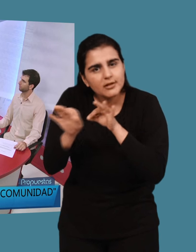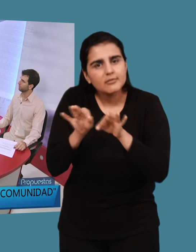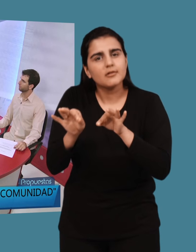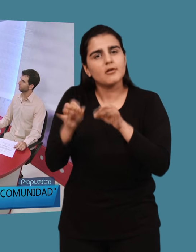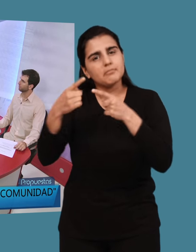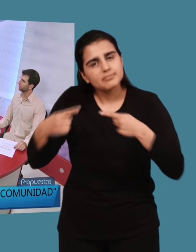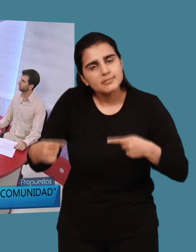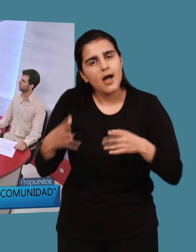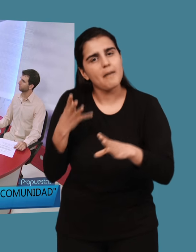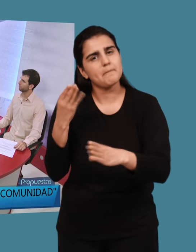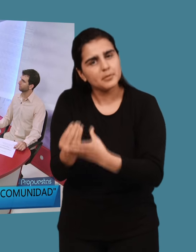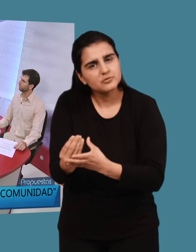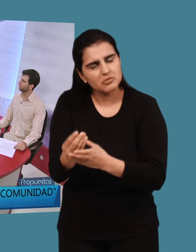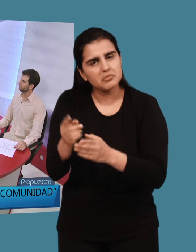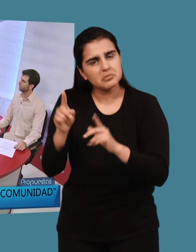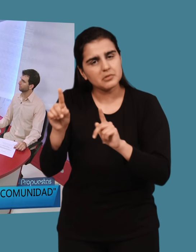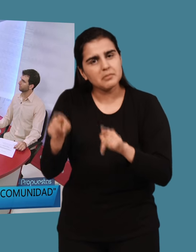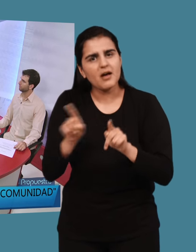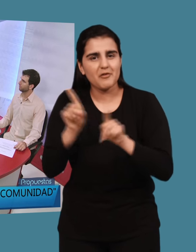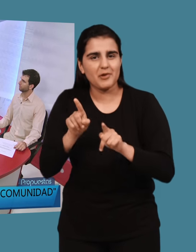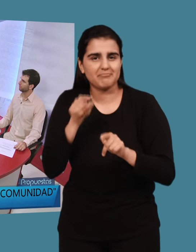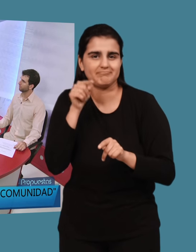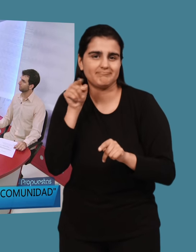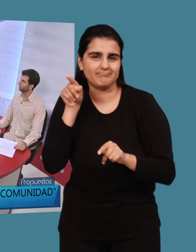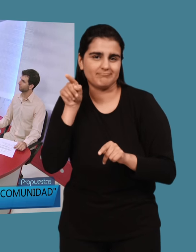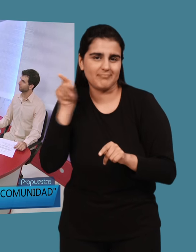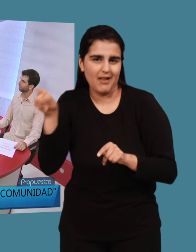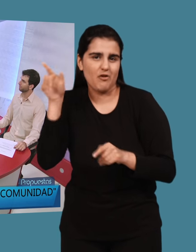y de apoyo, entre ellas las que Gastón recién comentaba.